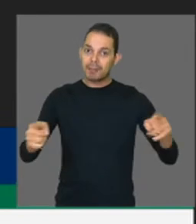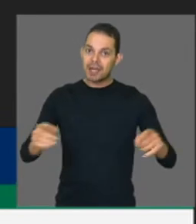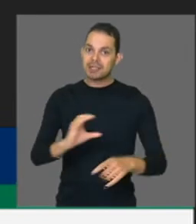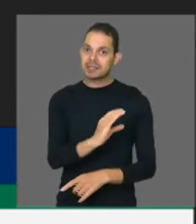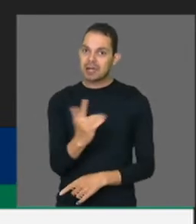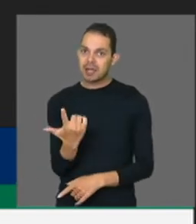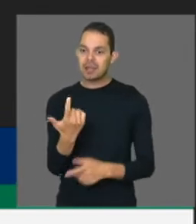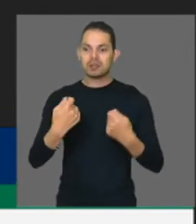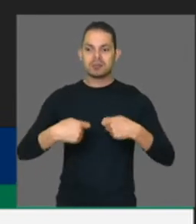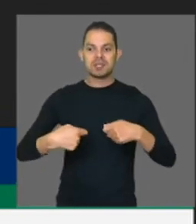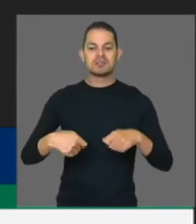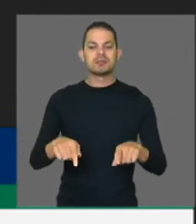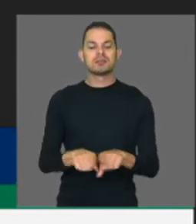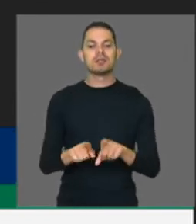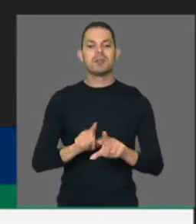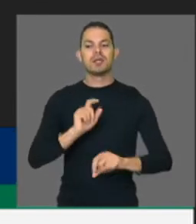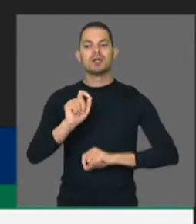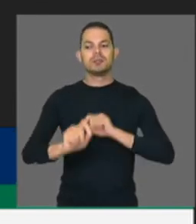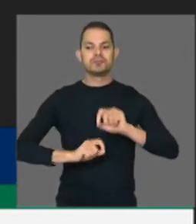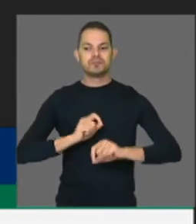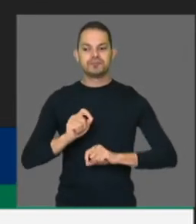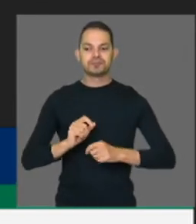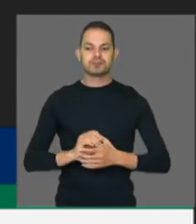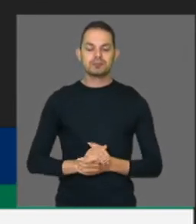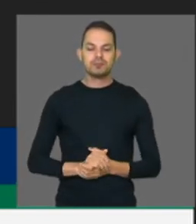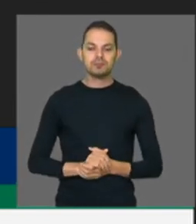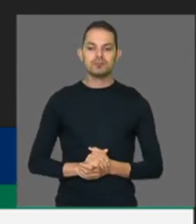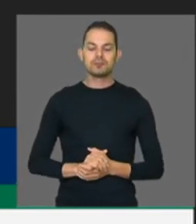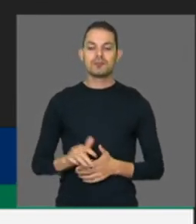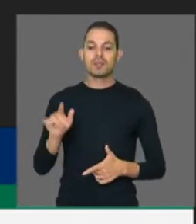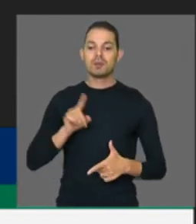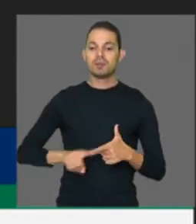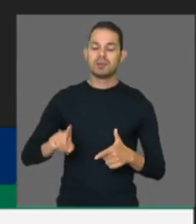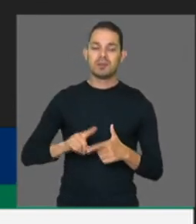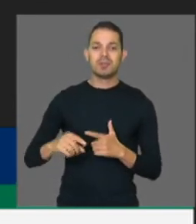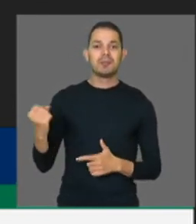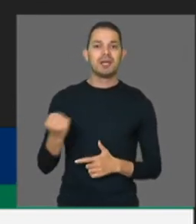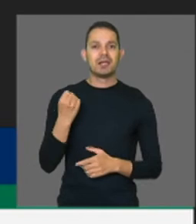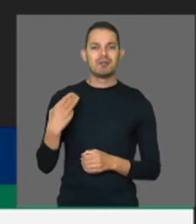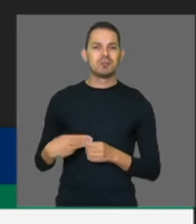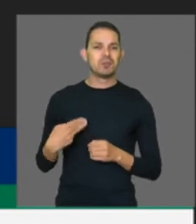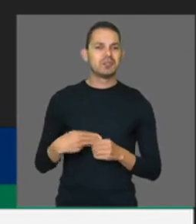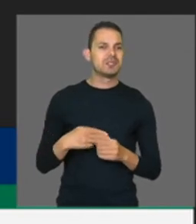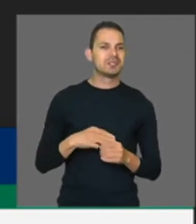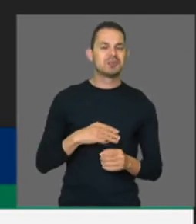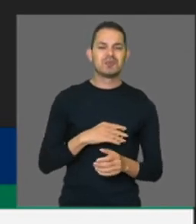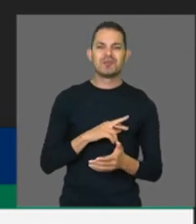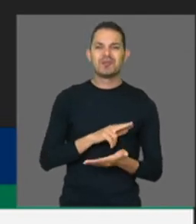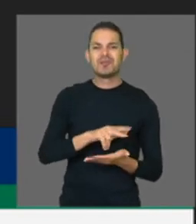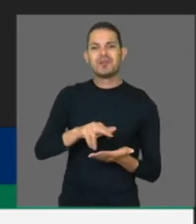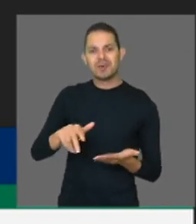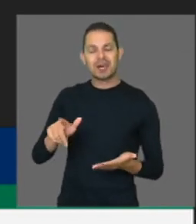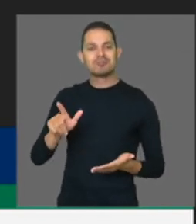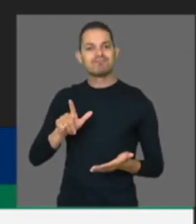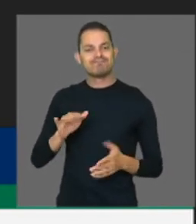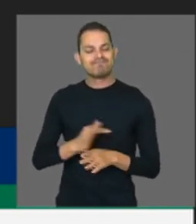MAS OBVIAMENTE QUE PRECISAMOS ENXERGAR, SR. PRESIDENTE, O ABSOLUTO CAOS QUE MUITOS MUNICÍPIOS BRASILEIROS SE ENCONTRAM. E AÍ VEM O PRINCIPAL MOTIVO DESSA MINHA